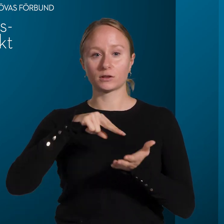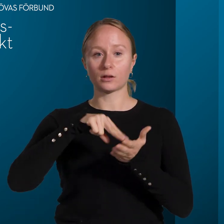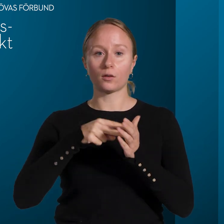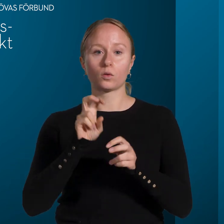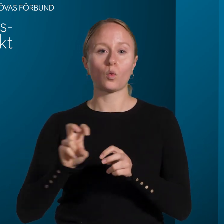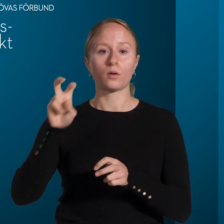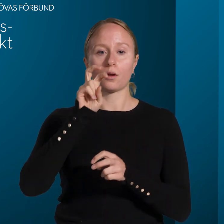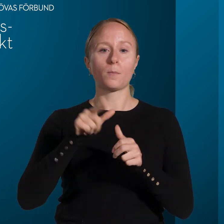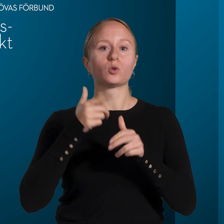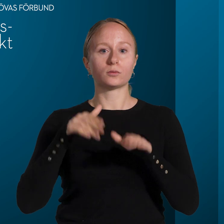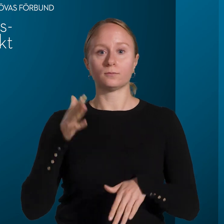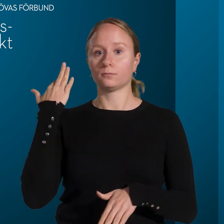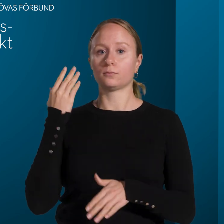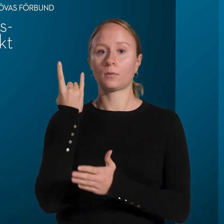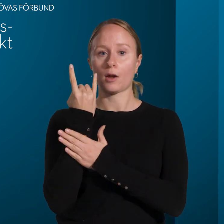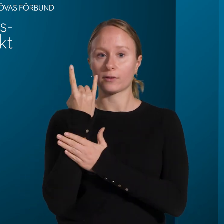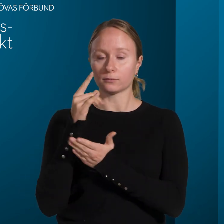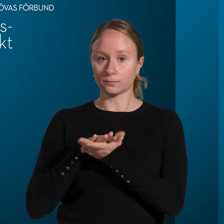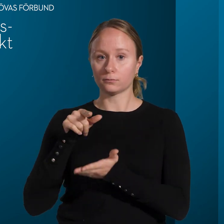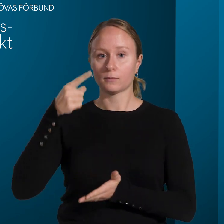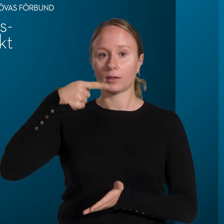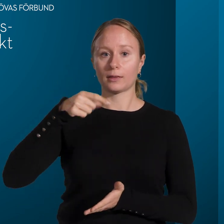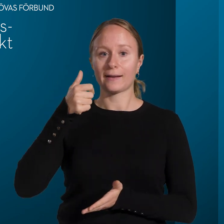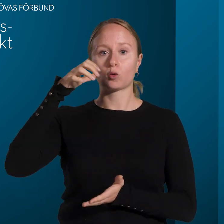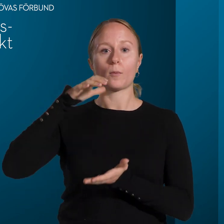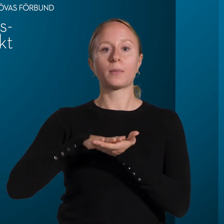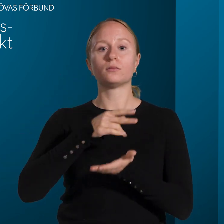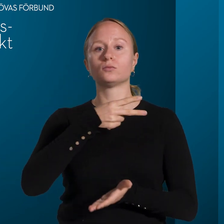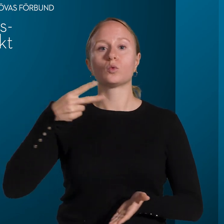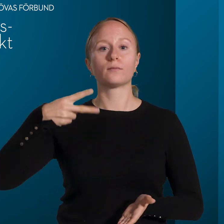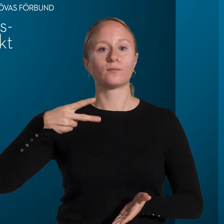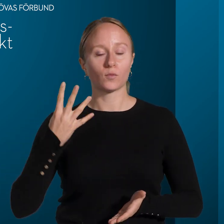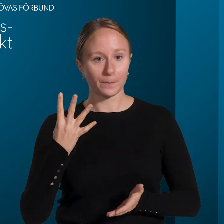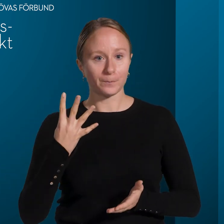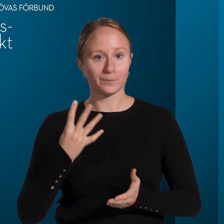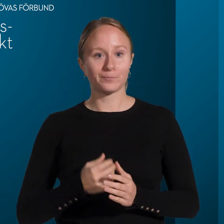Strategiturnén började i Tavastehus den 19 oktober 2024.